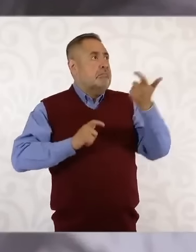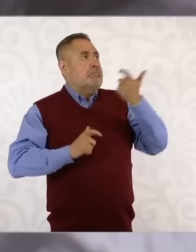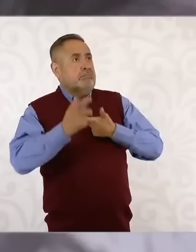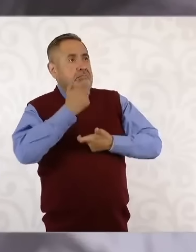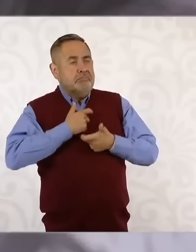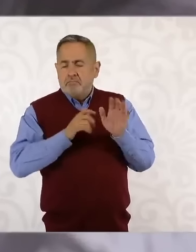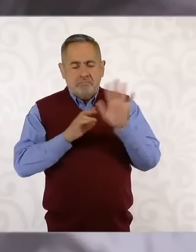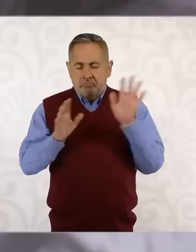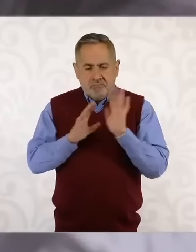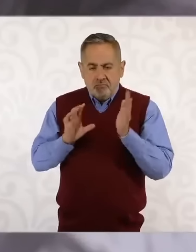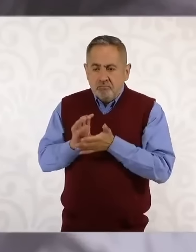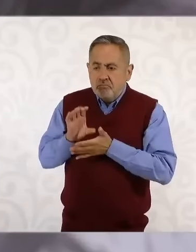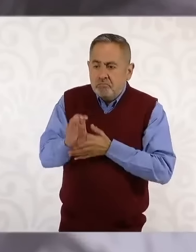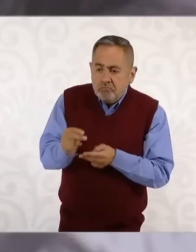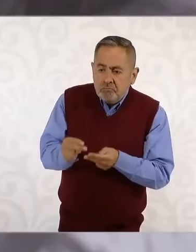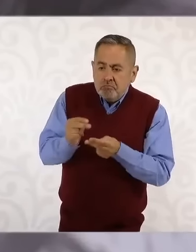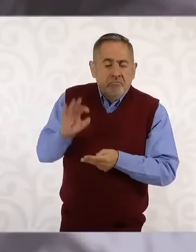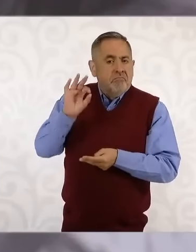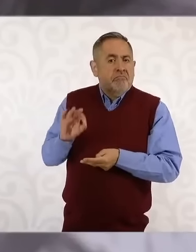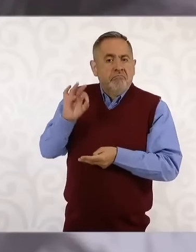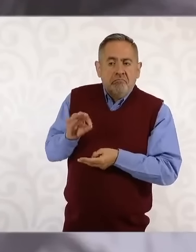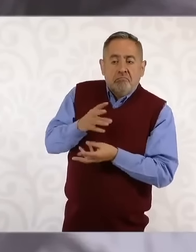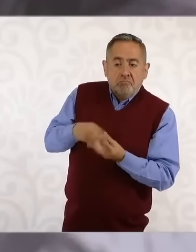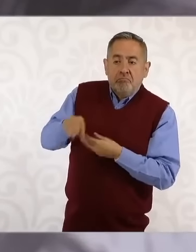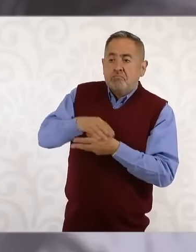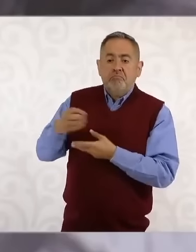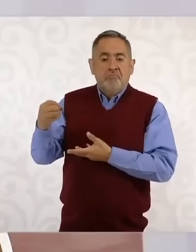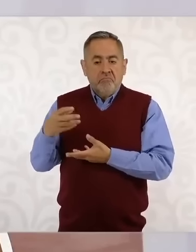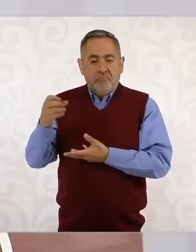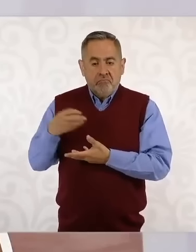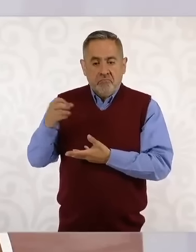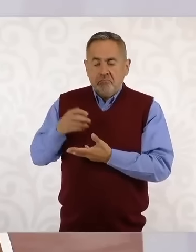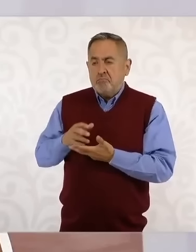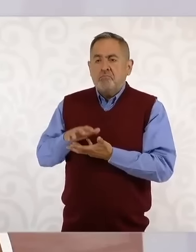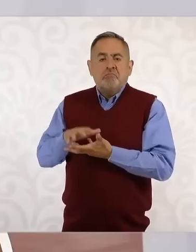Electricidad, son mecanismos de financiamiento conforme a la capacidad de pago que tiene la